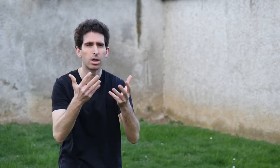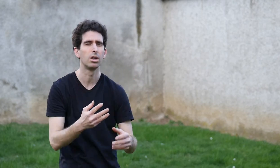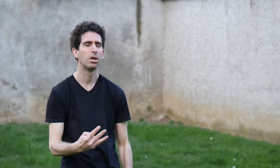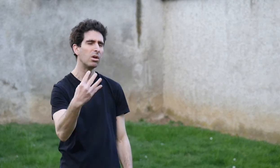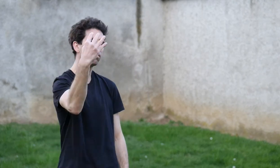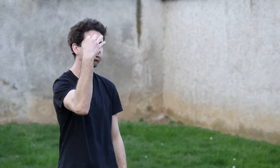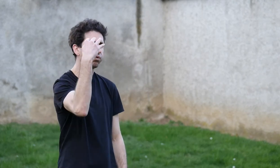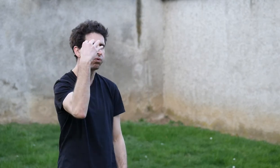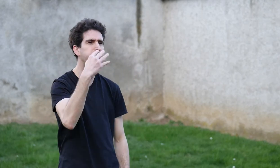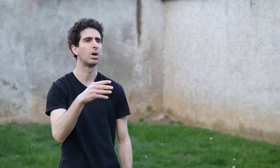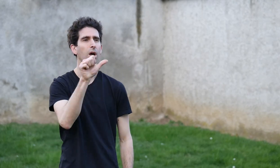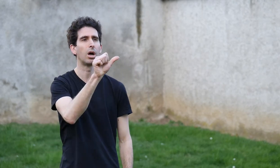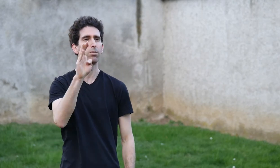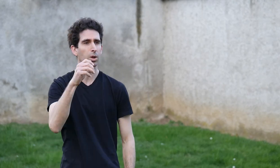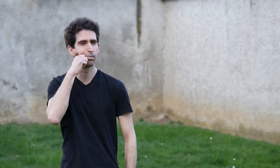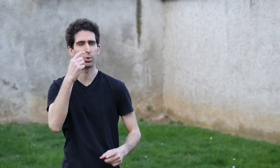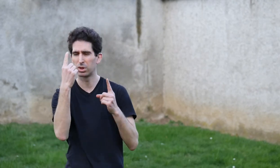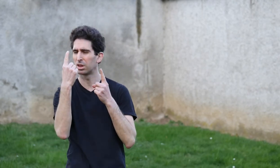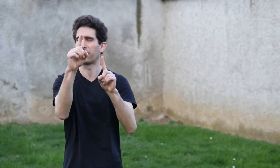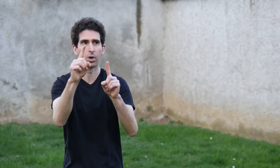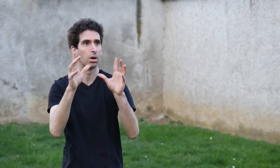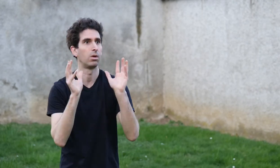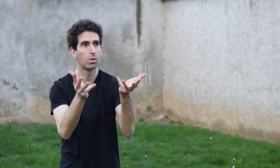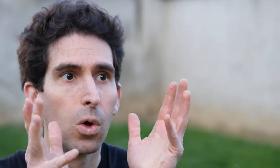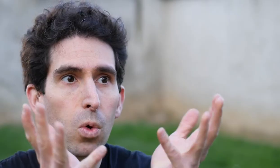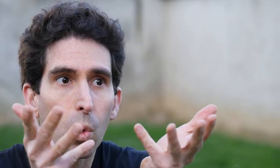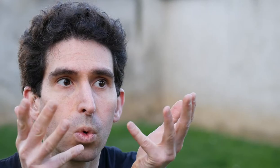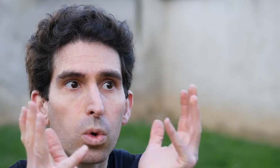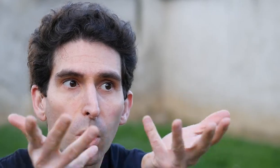C'est une réaction de défense de la peau contre les ultraviolets A et B. Comment ?